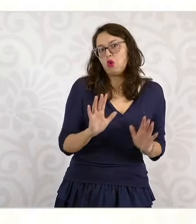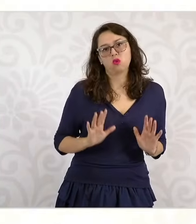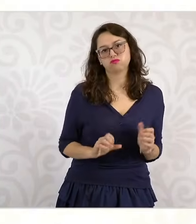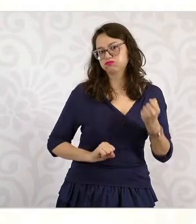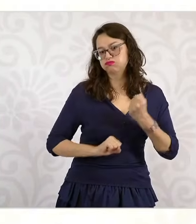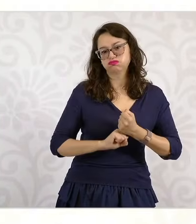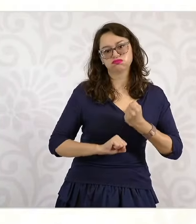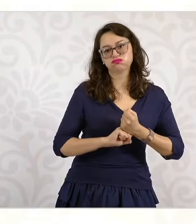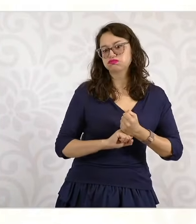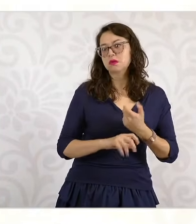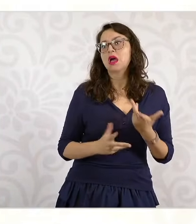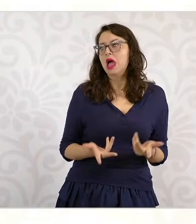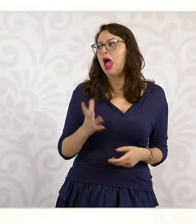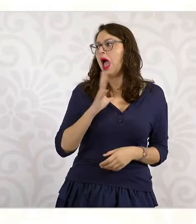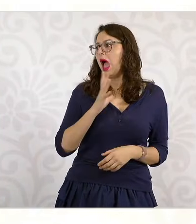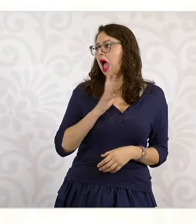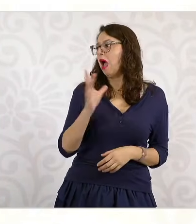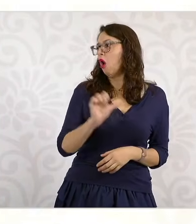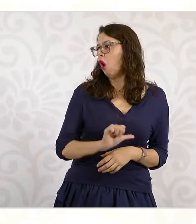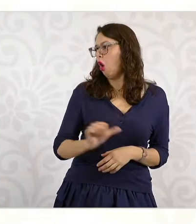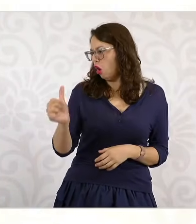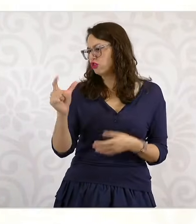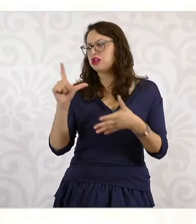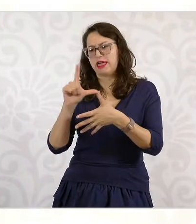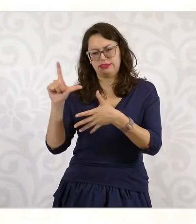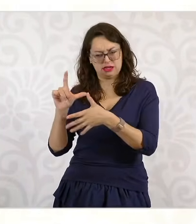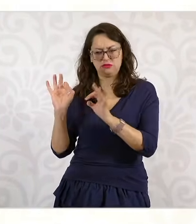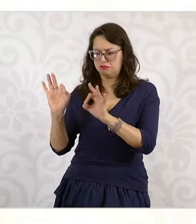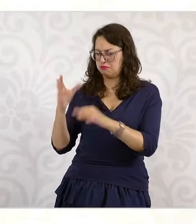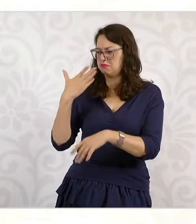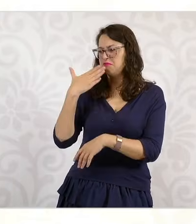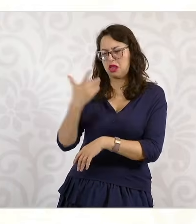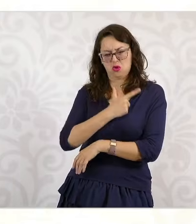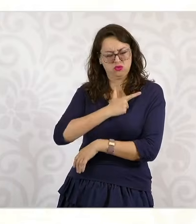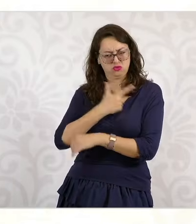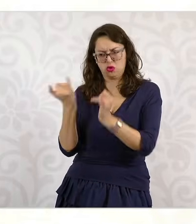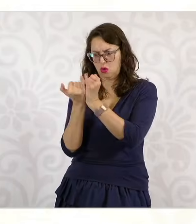tienen tendencias positivas, pero nosotros estamos manejando el motor de lo que da esta comunidad en